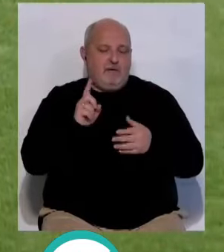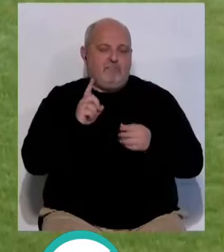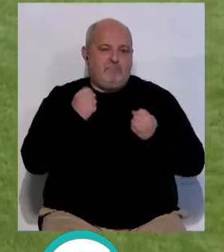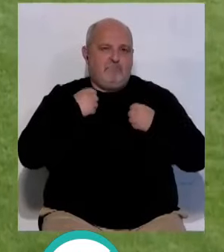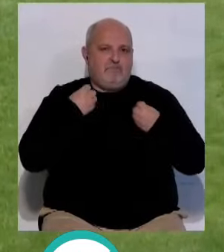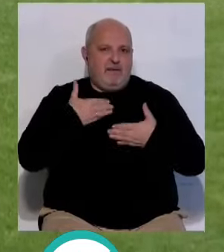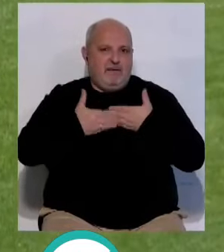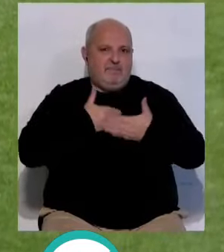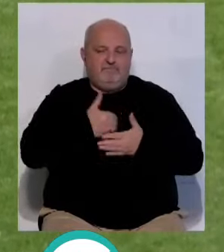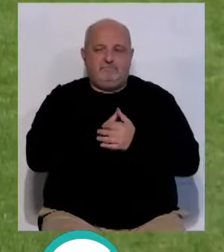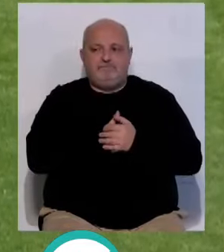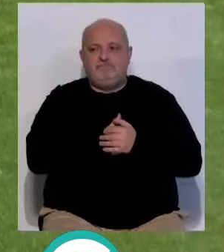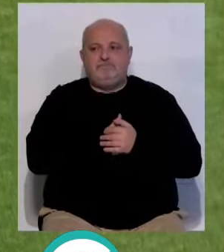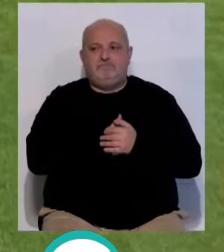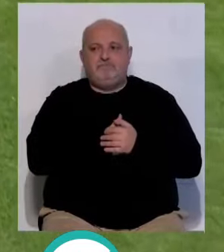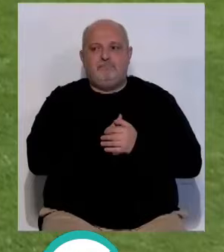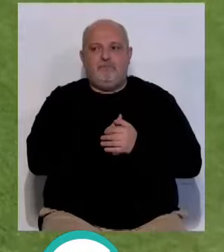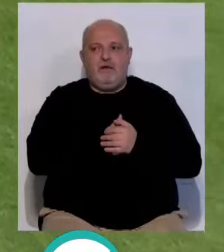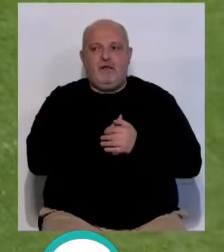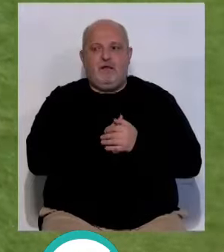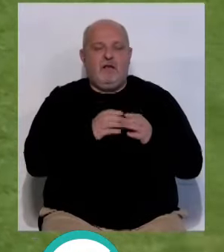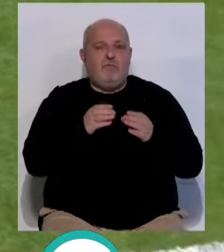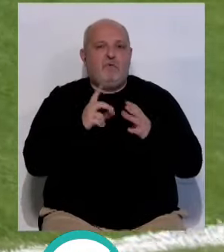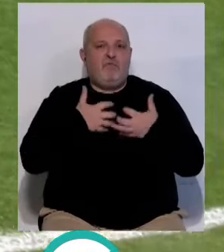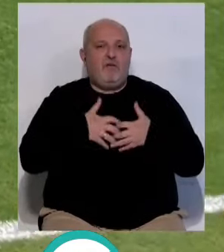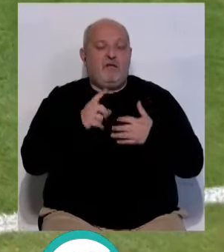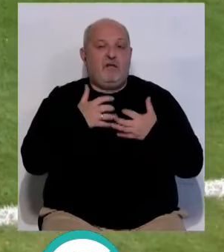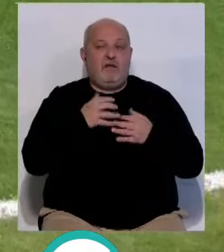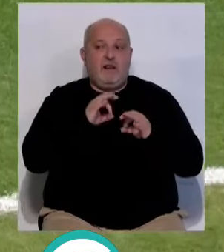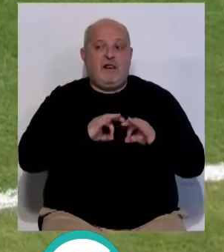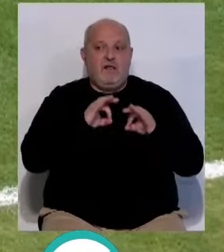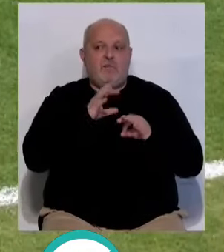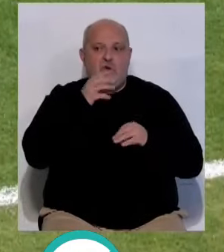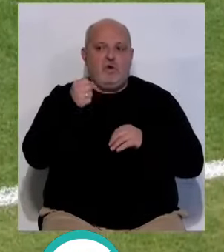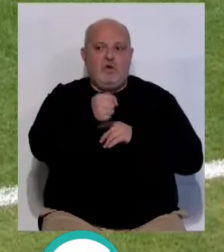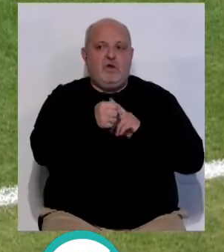no muchos al y Bajos en esa cabe si el equipo no está funcionando y no lo pones por algo otra